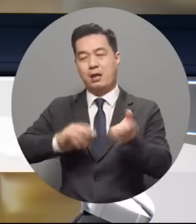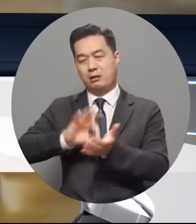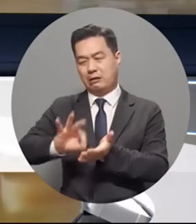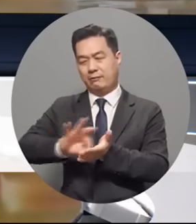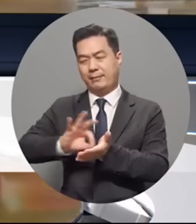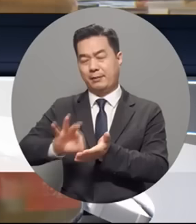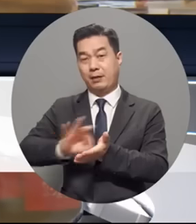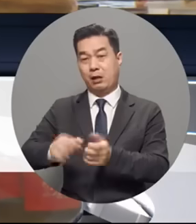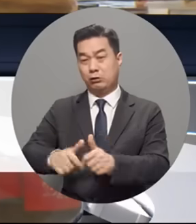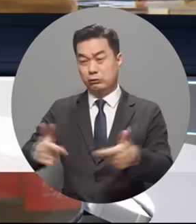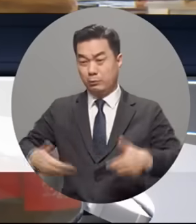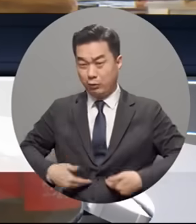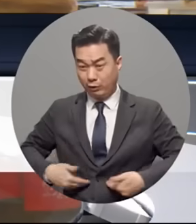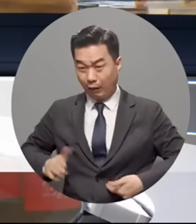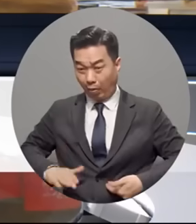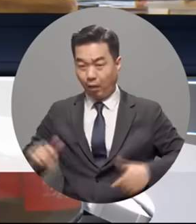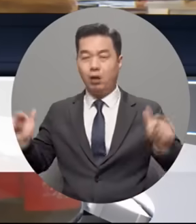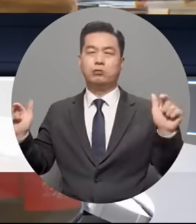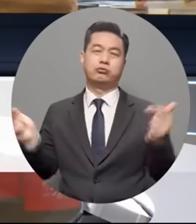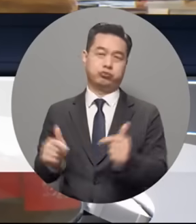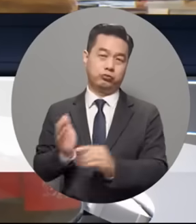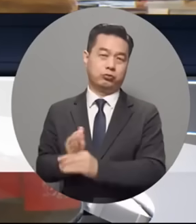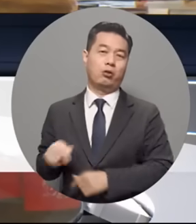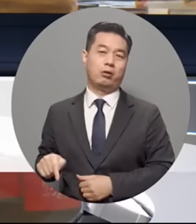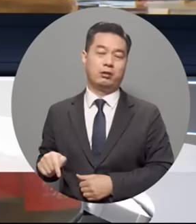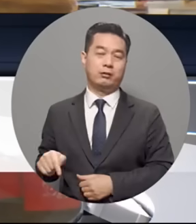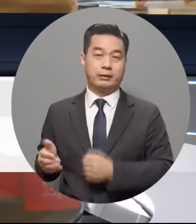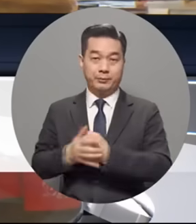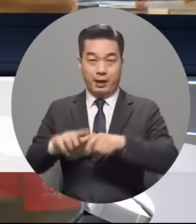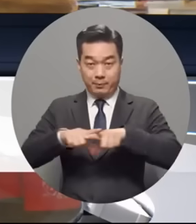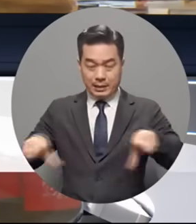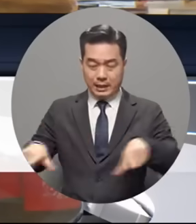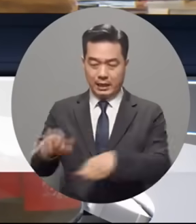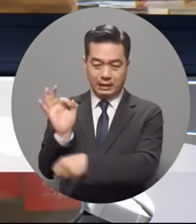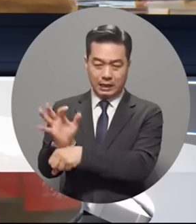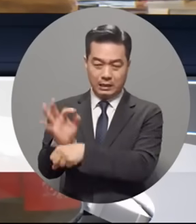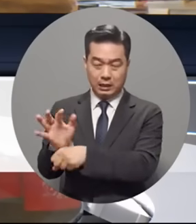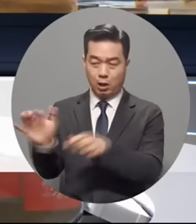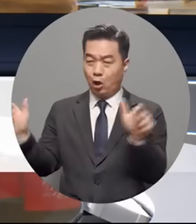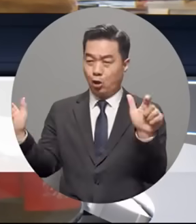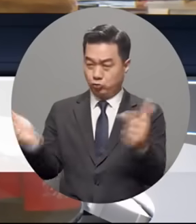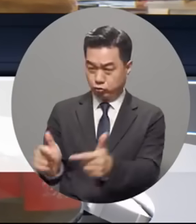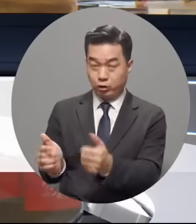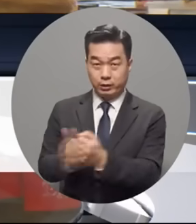내수, 그러니까 국내 소비는 여전히 침체를벗어나지 못하고 있습니다.